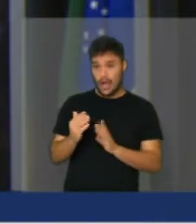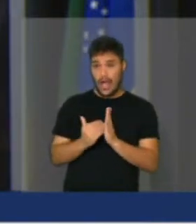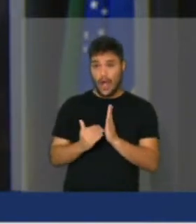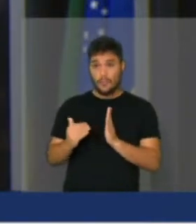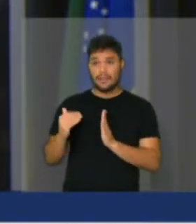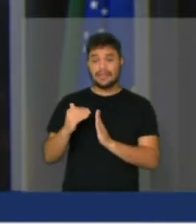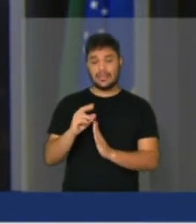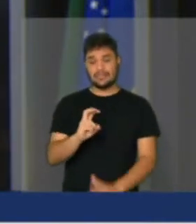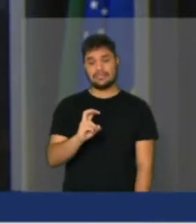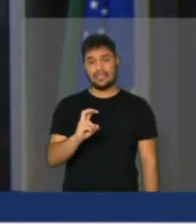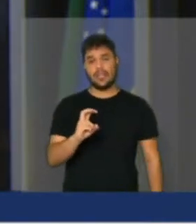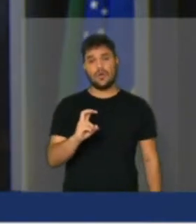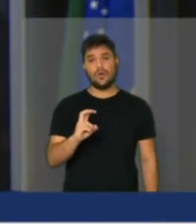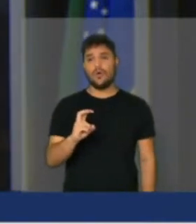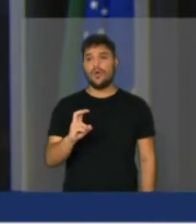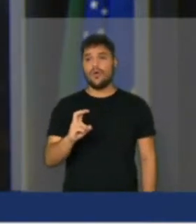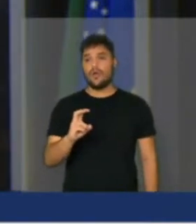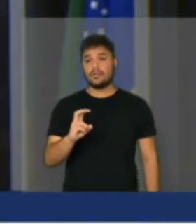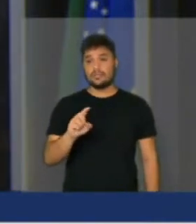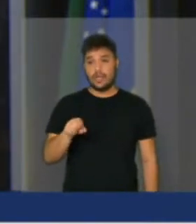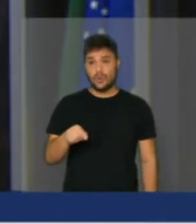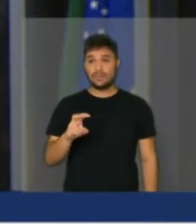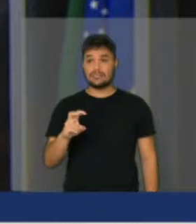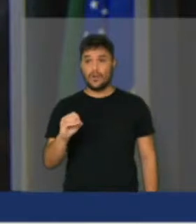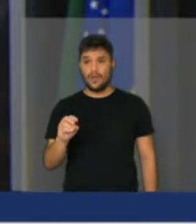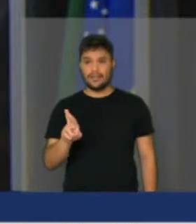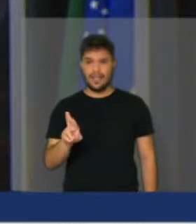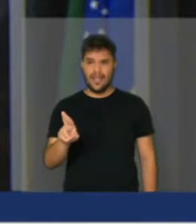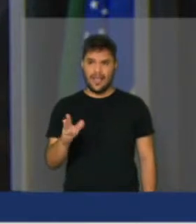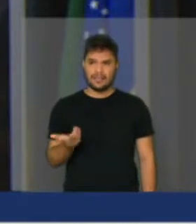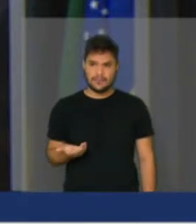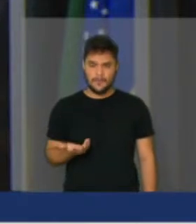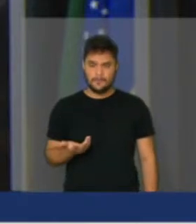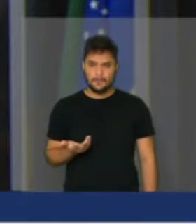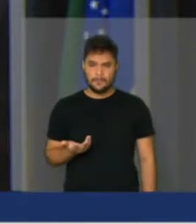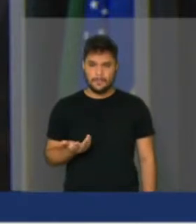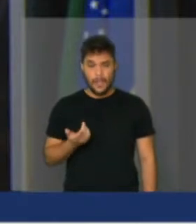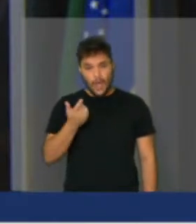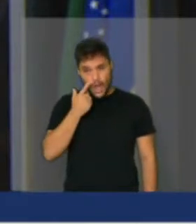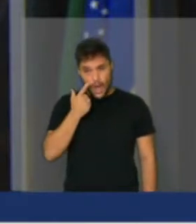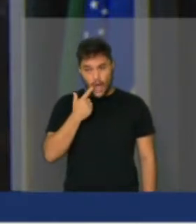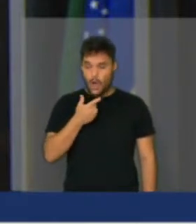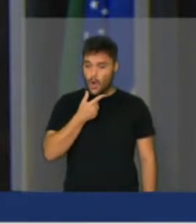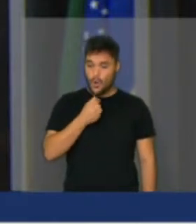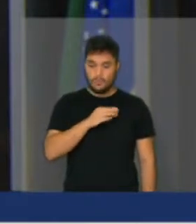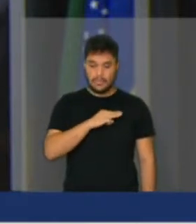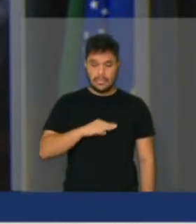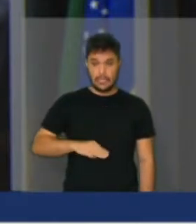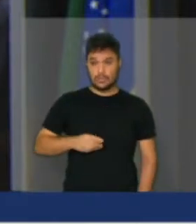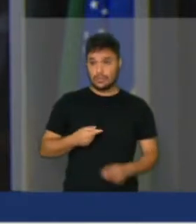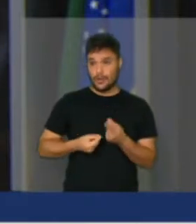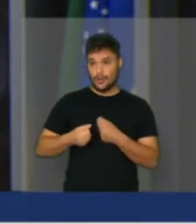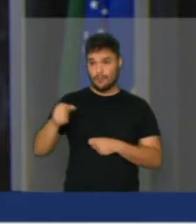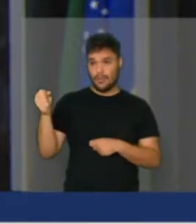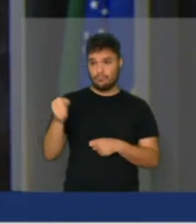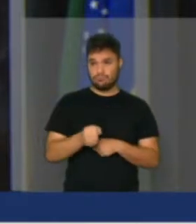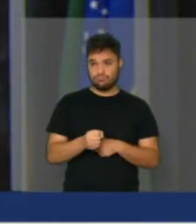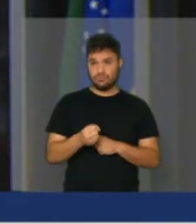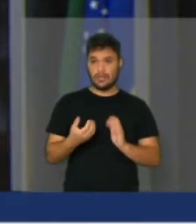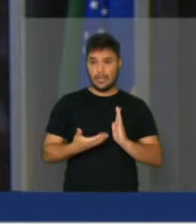50 CENTAVOS. MAS VAMOS FALAR SOBRE A CONVOCAÇÃO DO MINISTRO DA ECONOMIA PAULO GUEDES... É EXTREMAMENTE IMPORTANTE QUE ELE SEJA CONVOCADO E VENHA A ESSA CASA